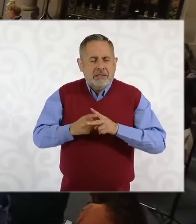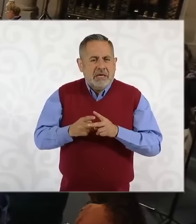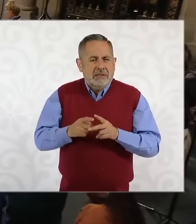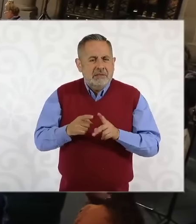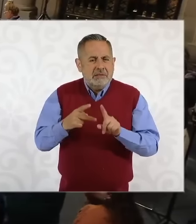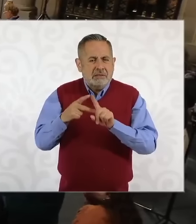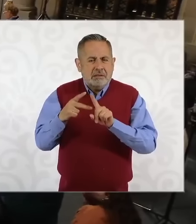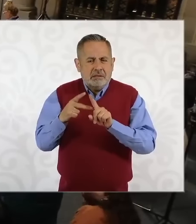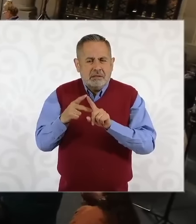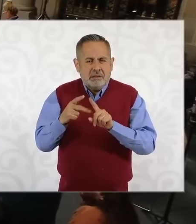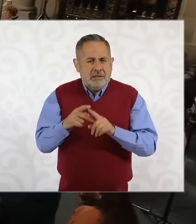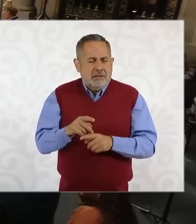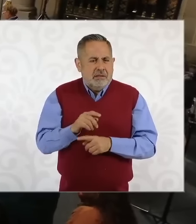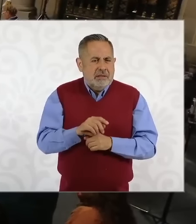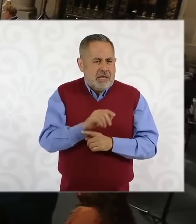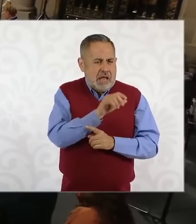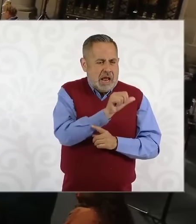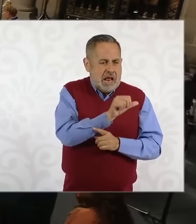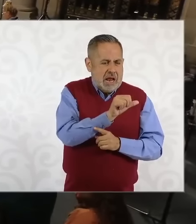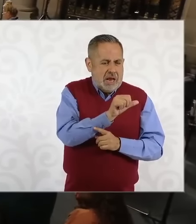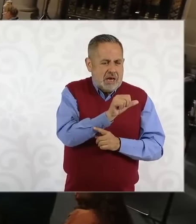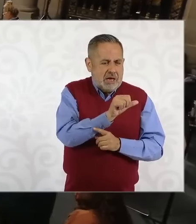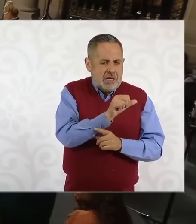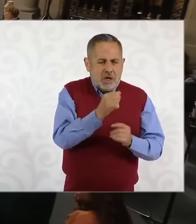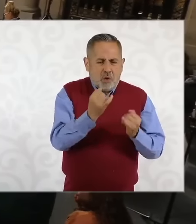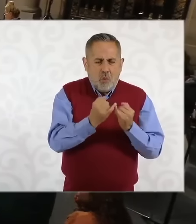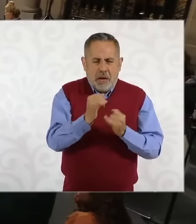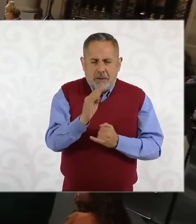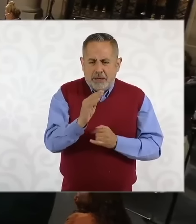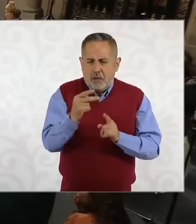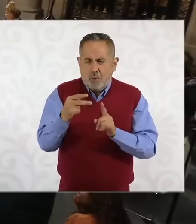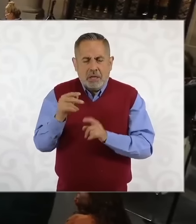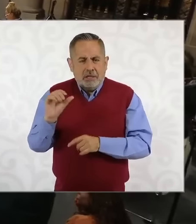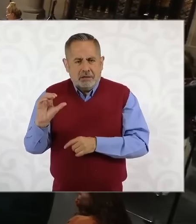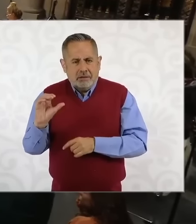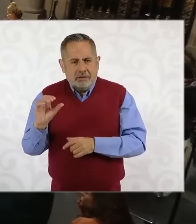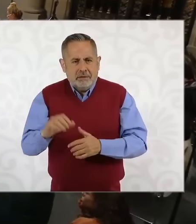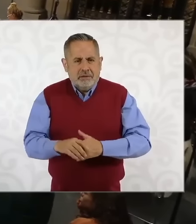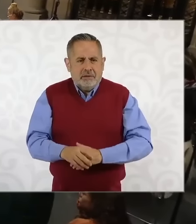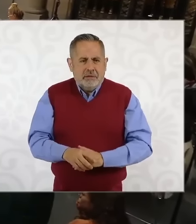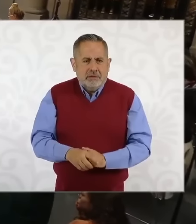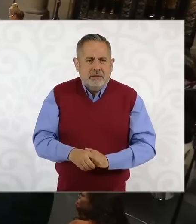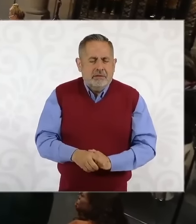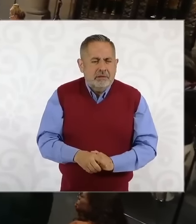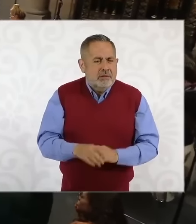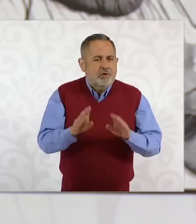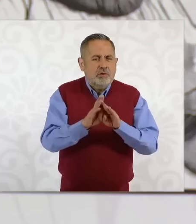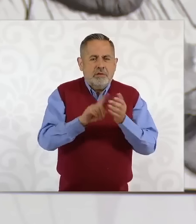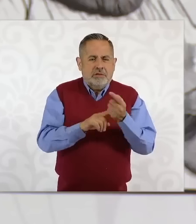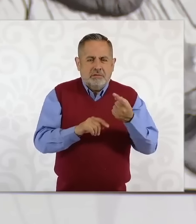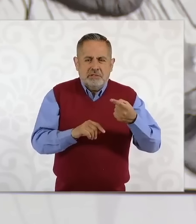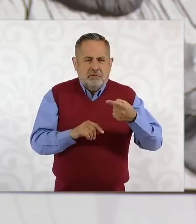si a es igual a B y B es ig a C, A es = C. ¿Cómo? Transitividad. Exactamente. Eh,